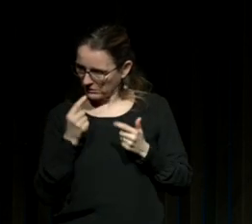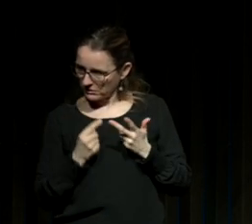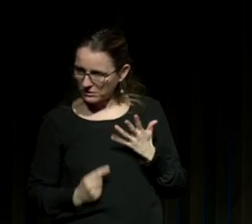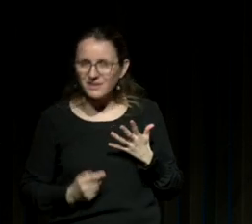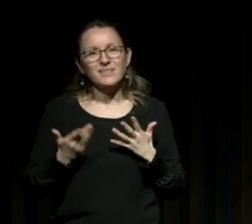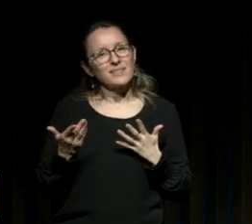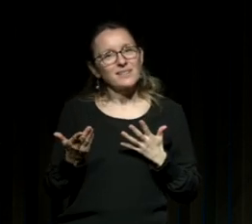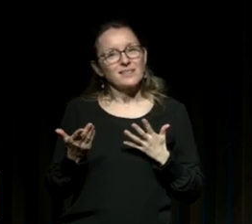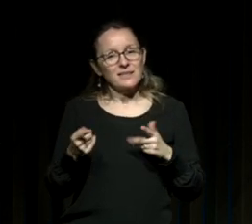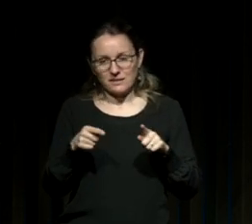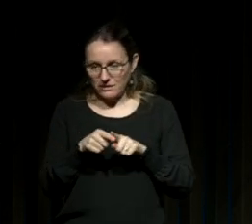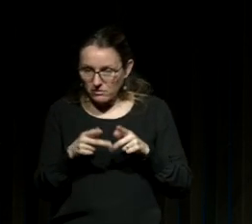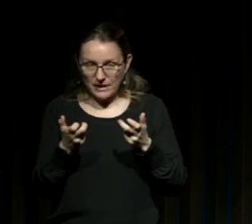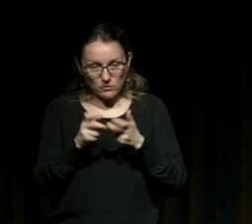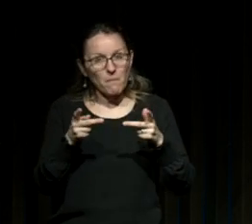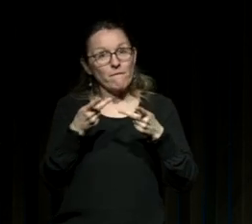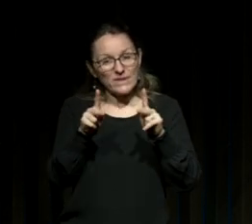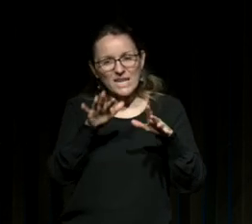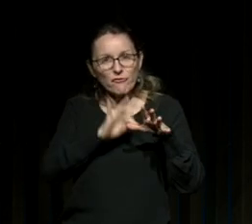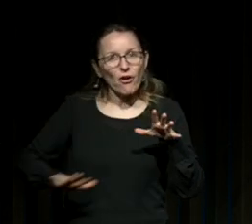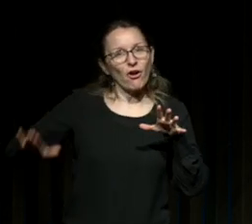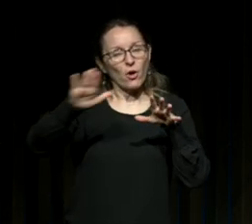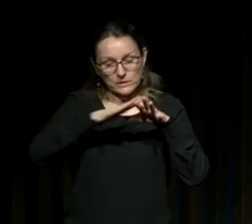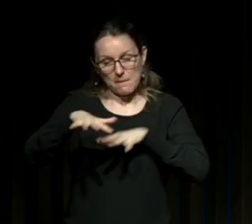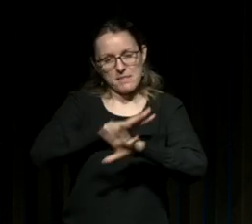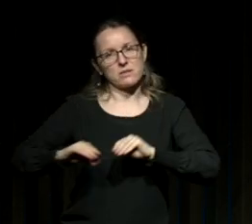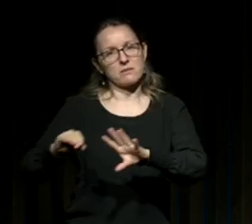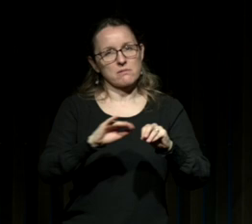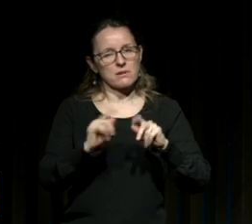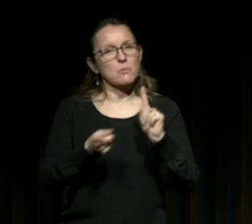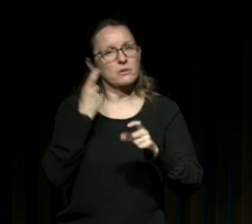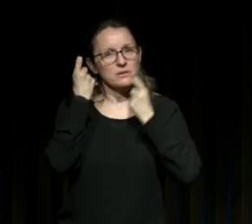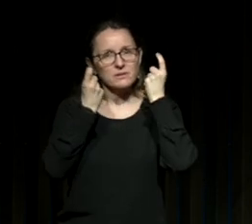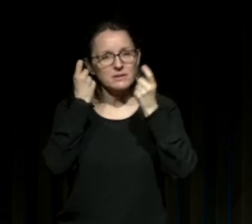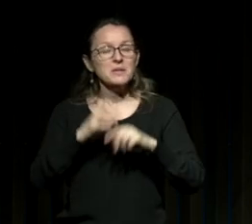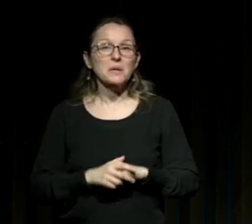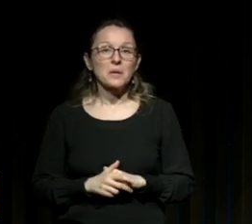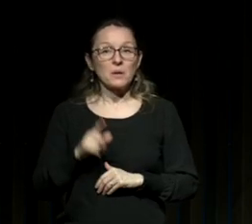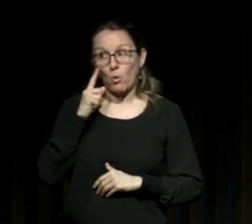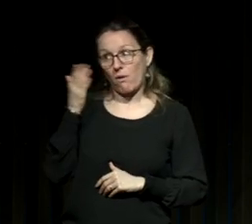politiques d'aménagement du territoire c'est important parce que ça fonctionne et c'est ça